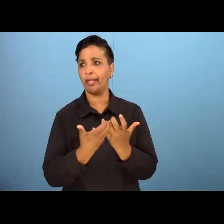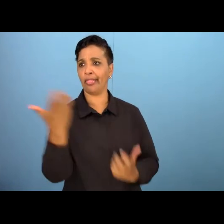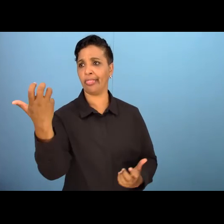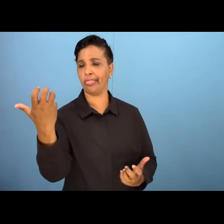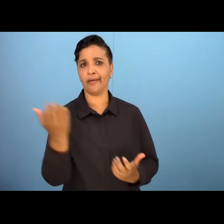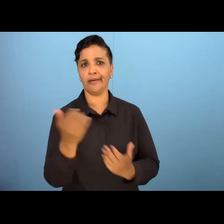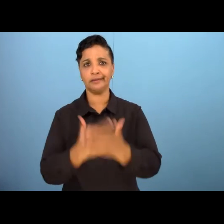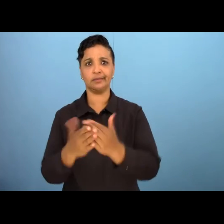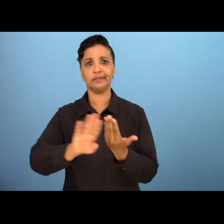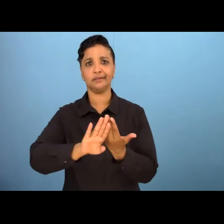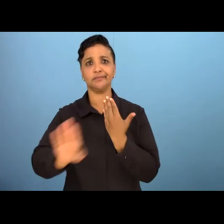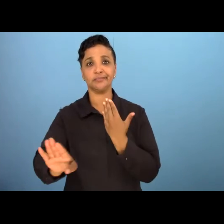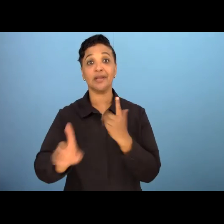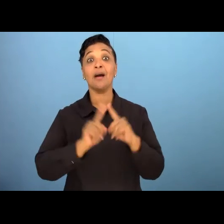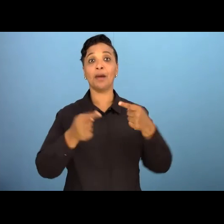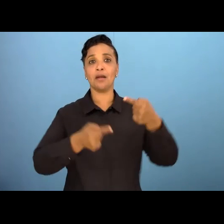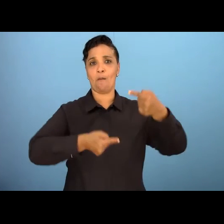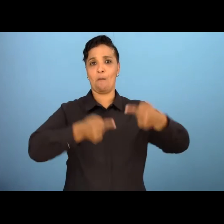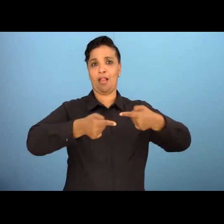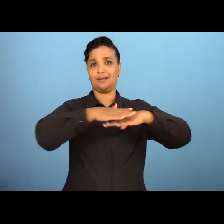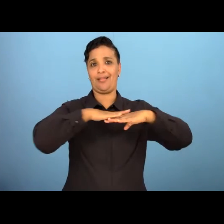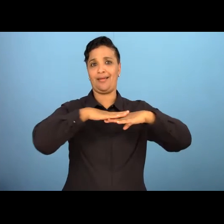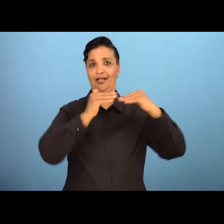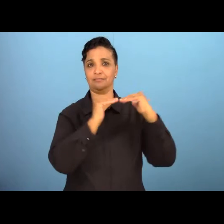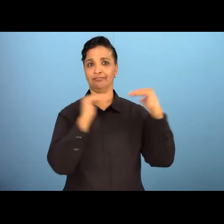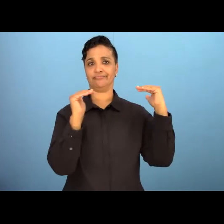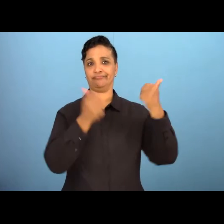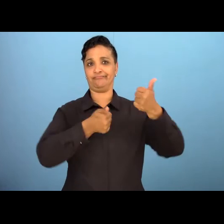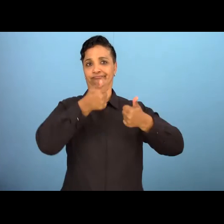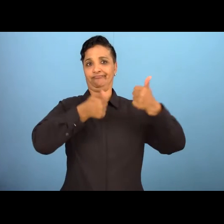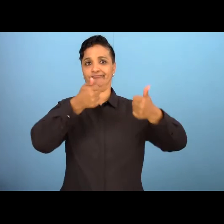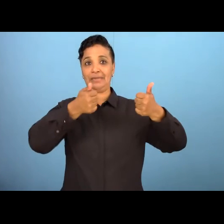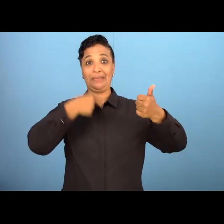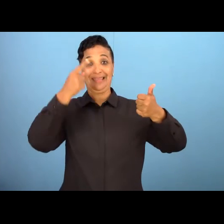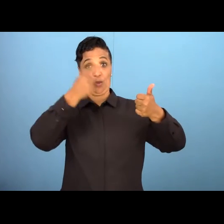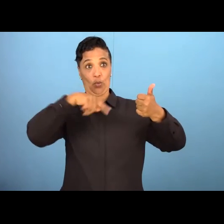consideración muchos temas, ¿verdad?